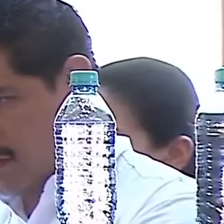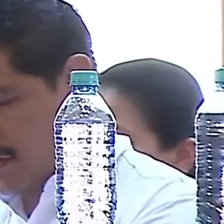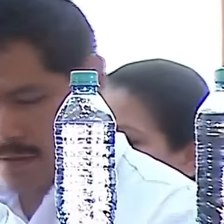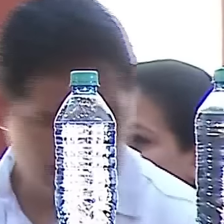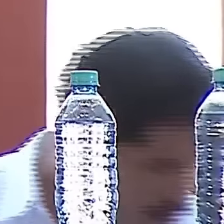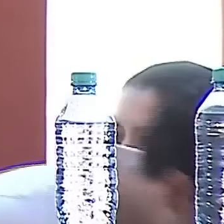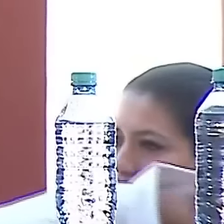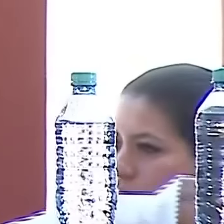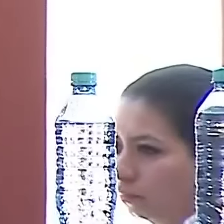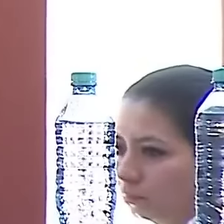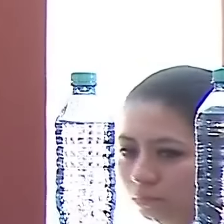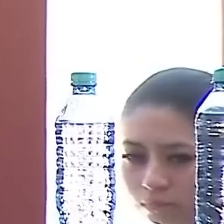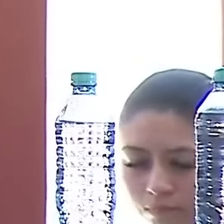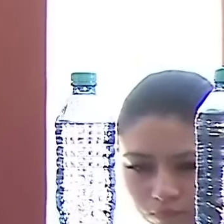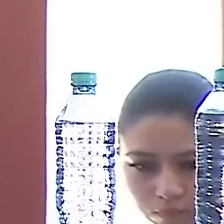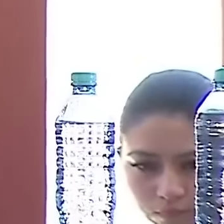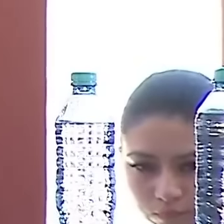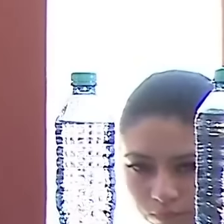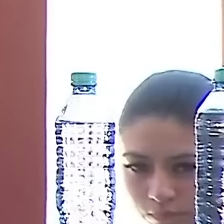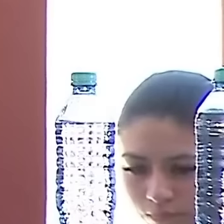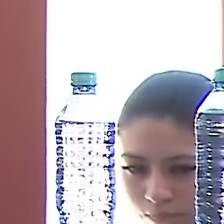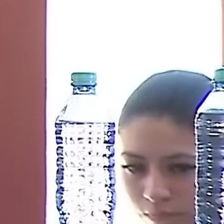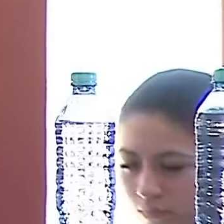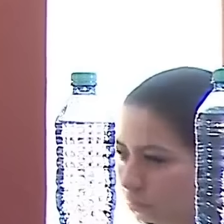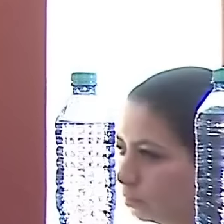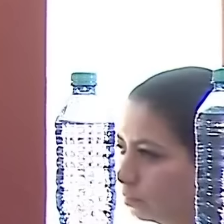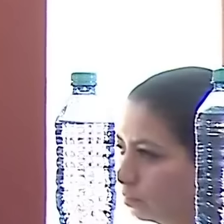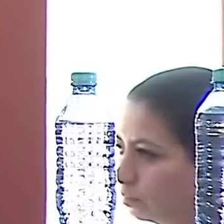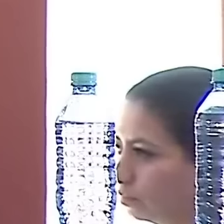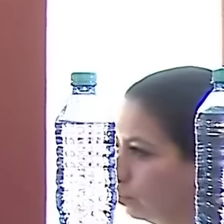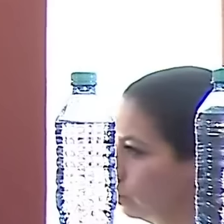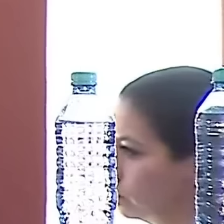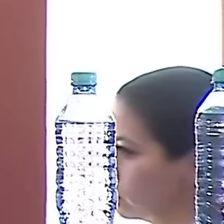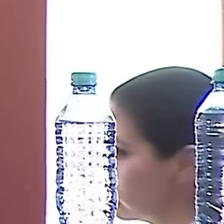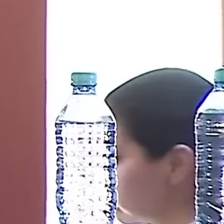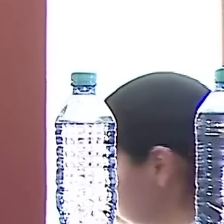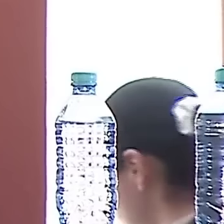Muy buenos días, hermanas y hermanos. Muchísimas gracias por estar con nosotros.